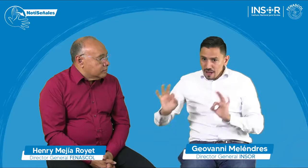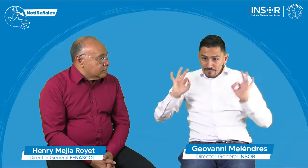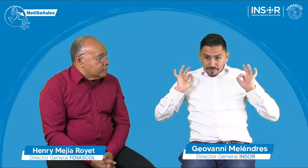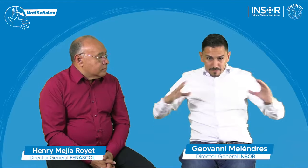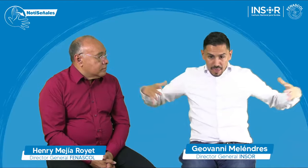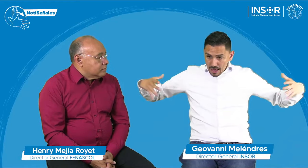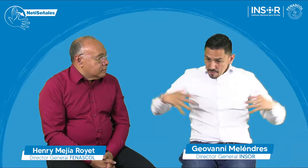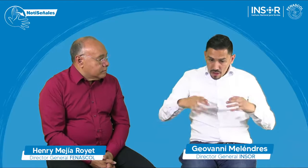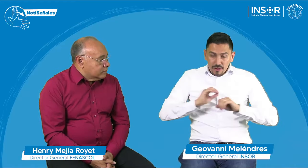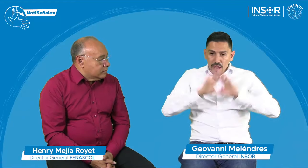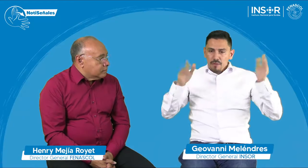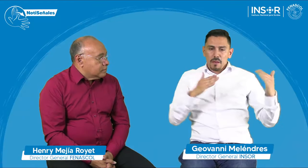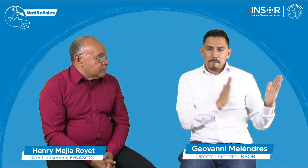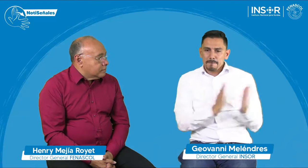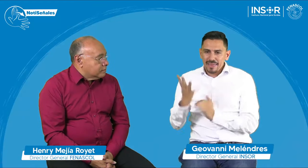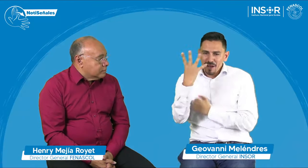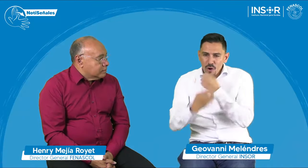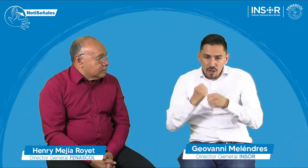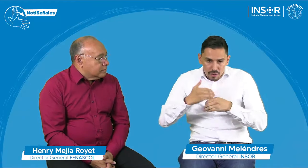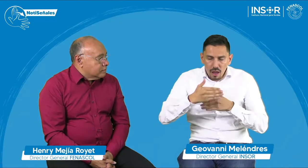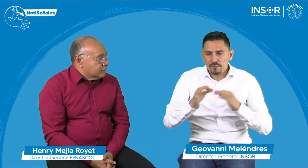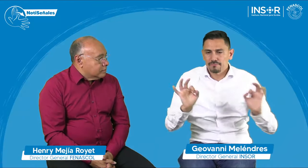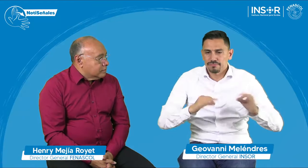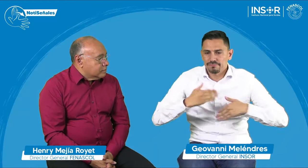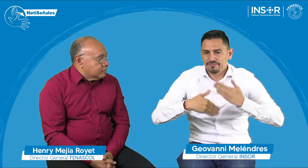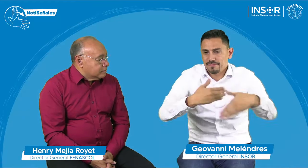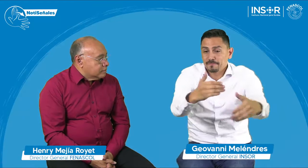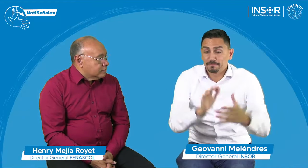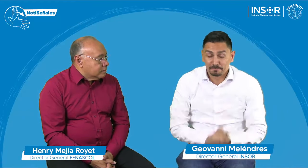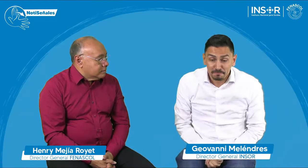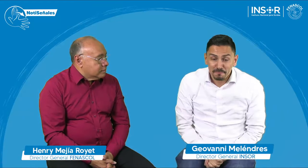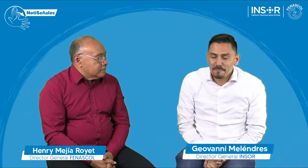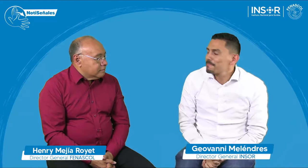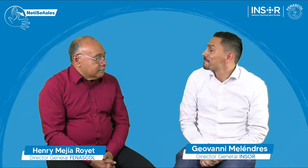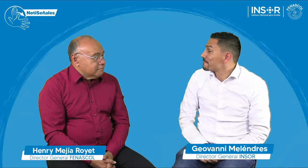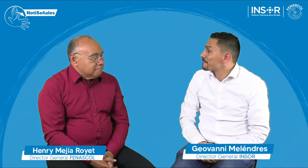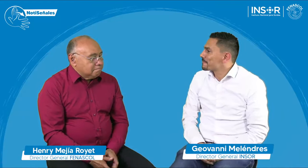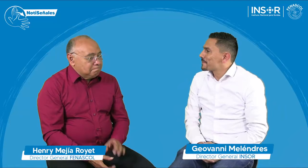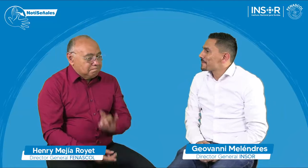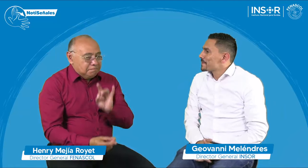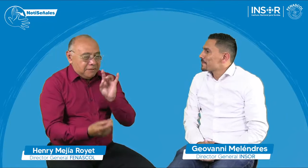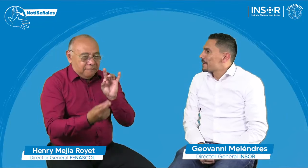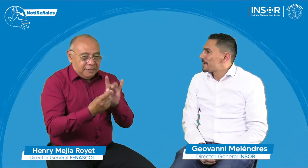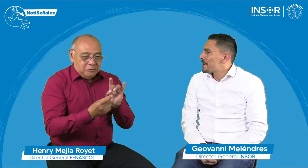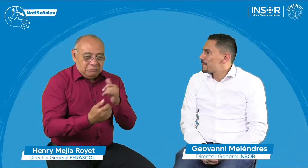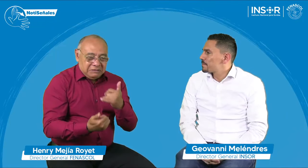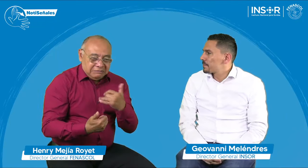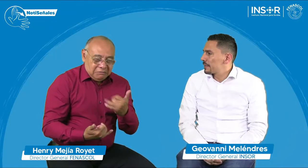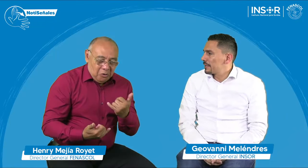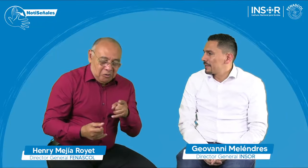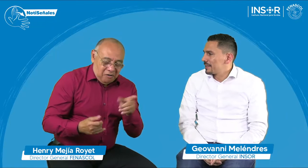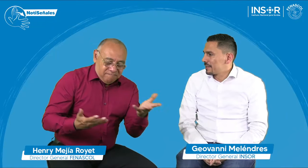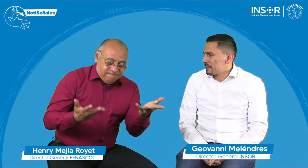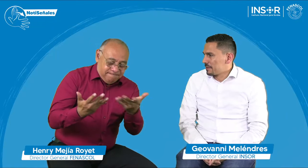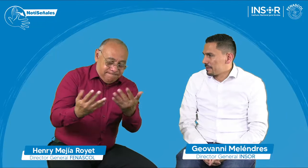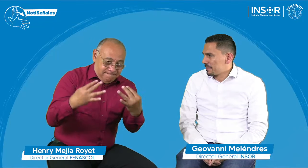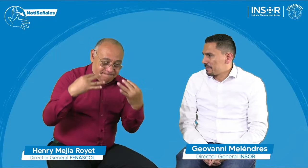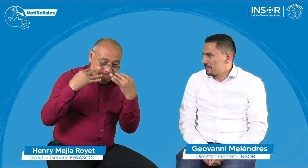propuestas también estamos organizando el tema del el equipo directivo para estos